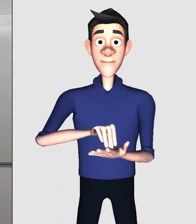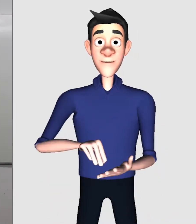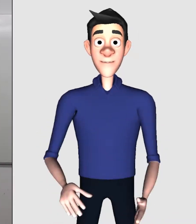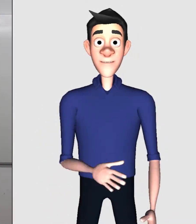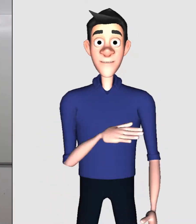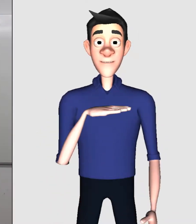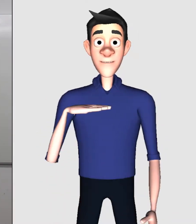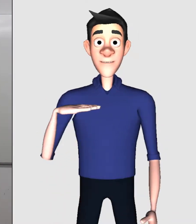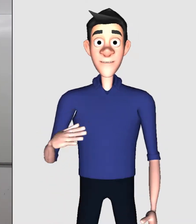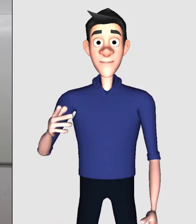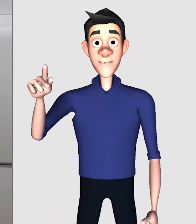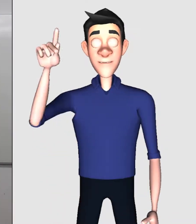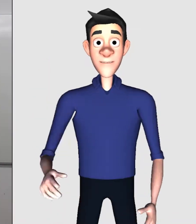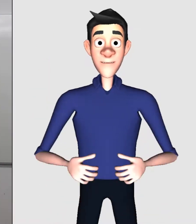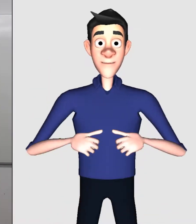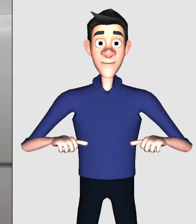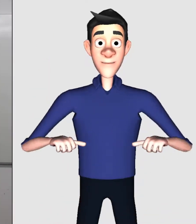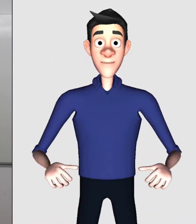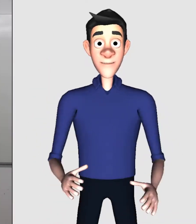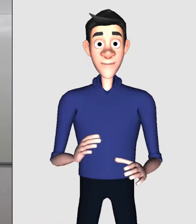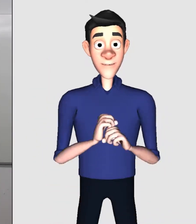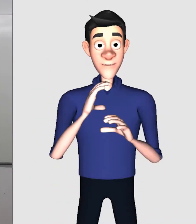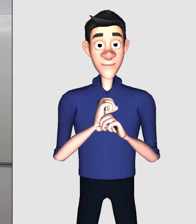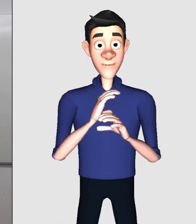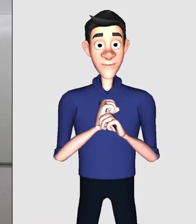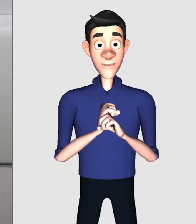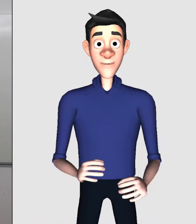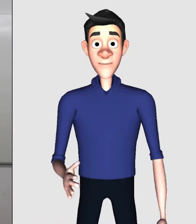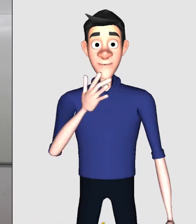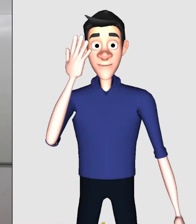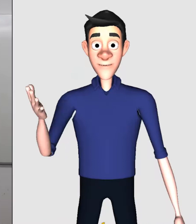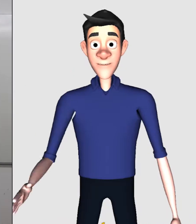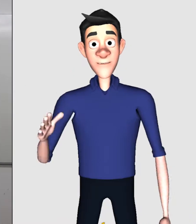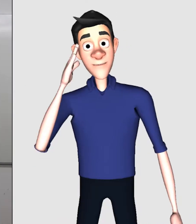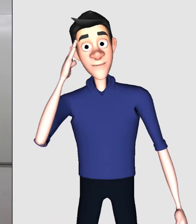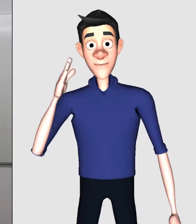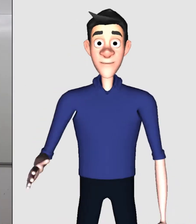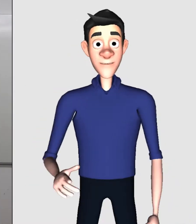Vamos supor a elasticidade dessa barra como sendo uma mola